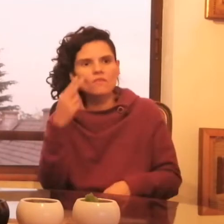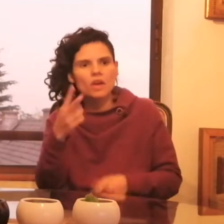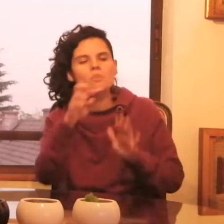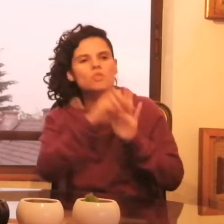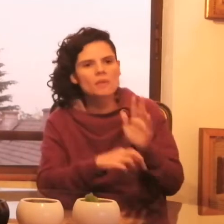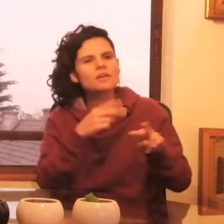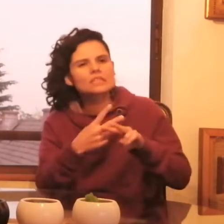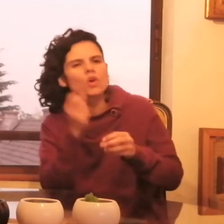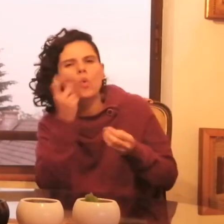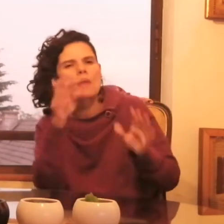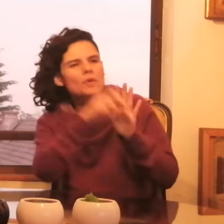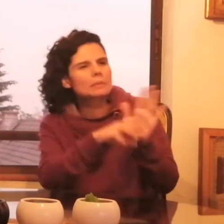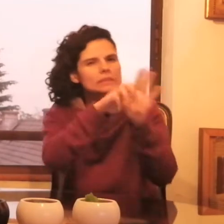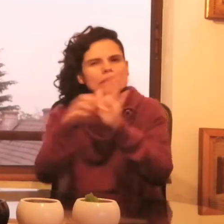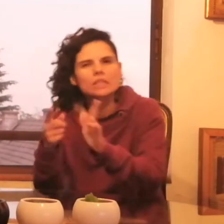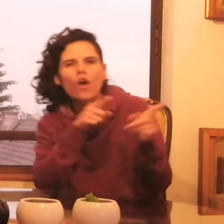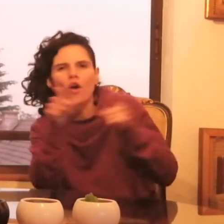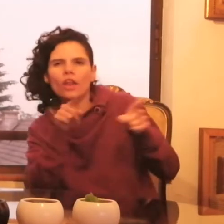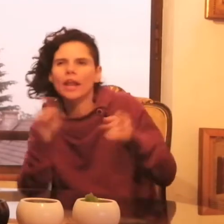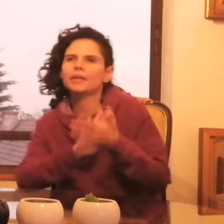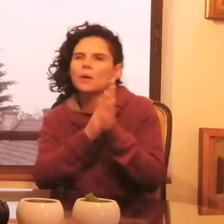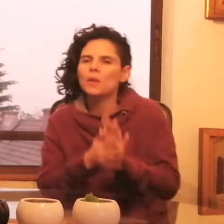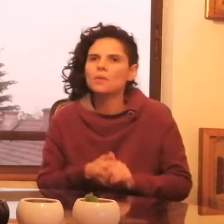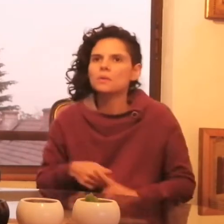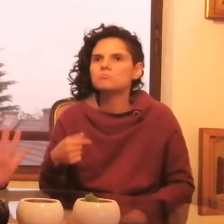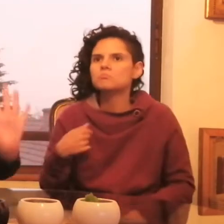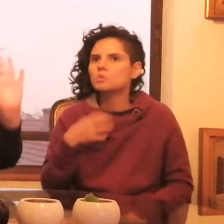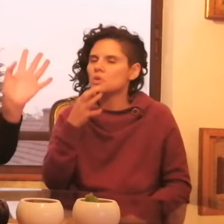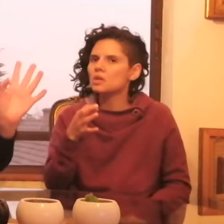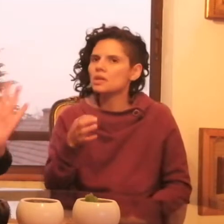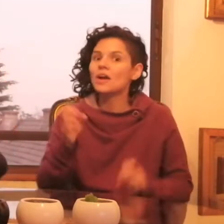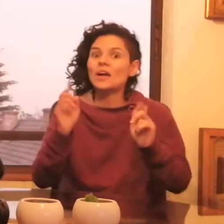como a coordinar todo y le dije yo quiero un problema de metal